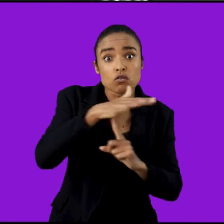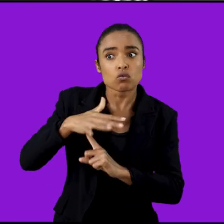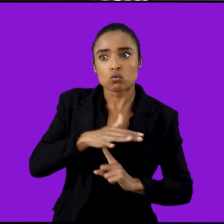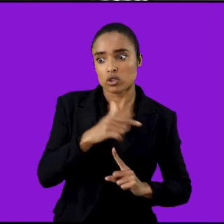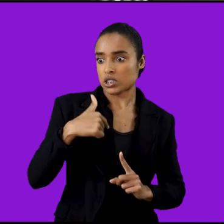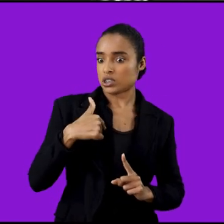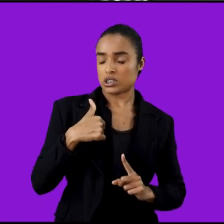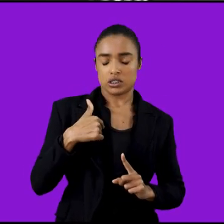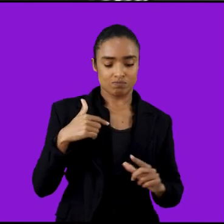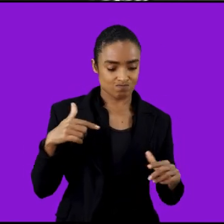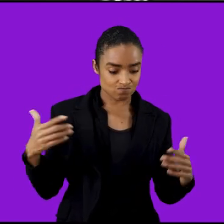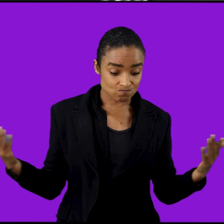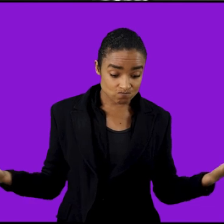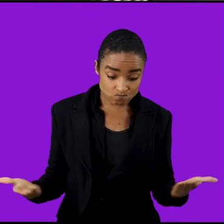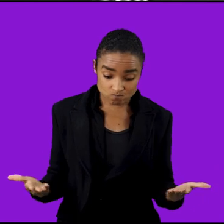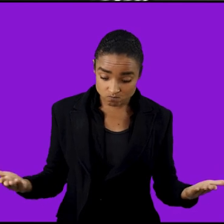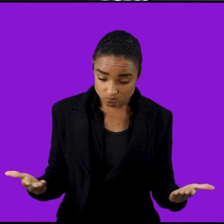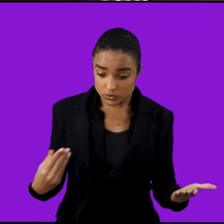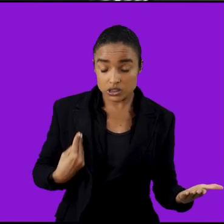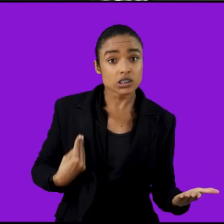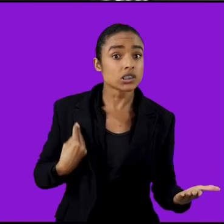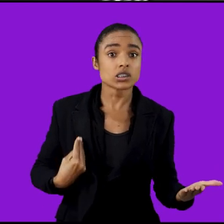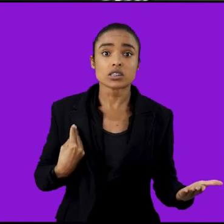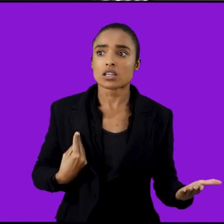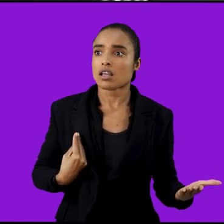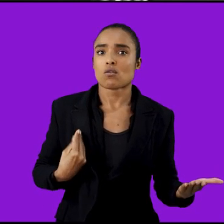“Eu não faço mais a feira? Que, que eu vou fazer da minha vida, né?”. E foi louco,